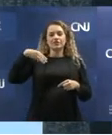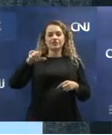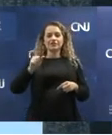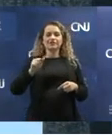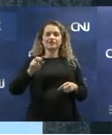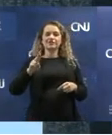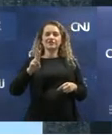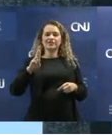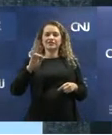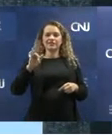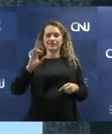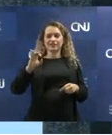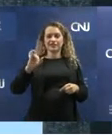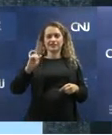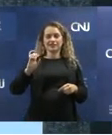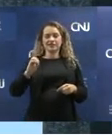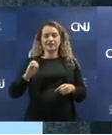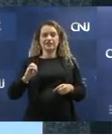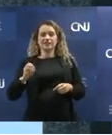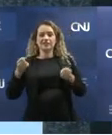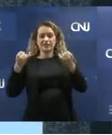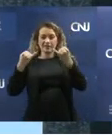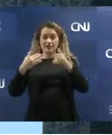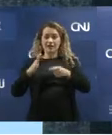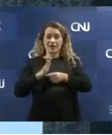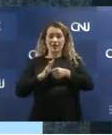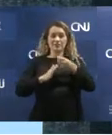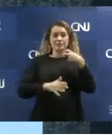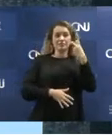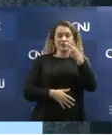a primeira sustentação oral